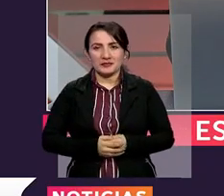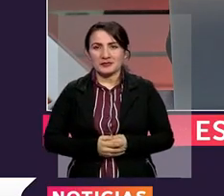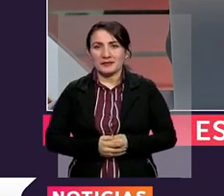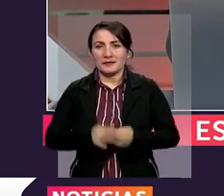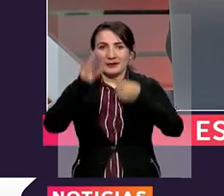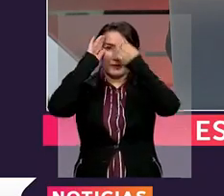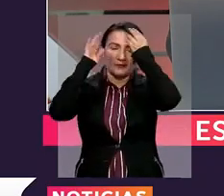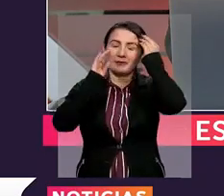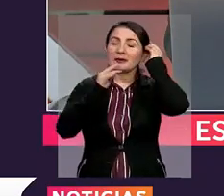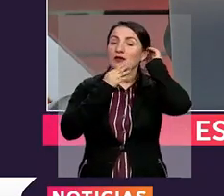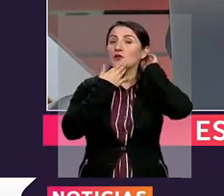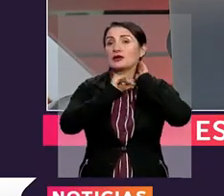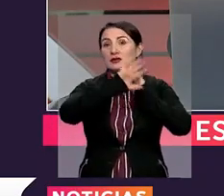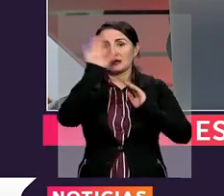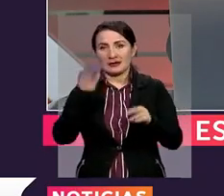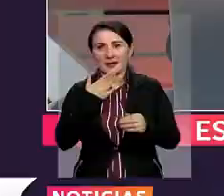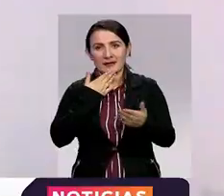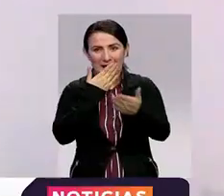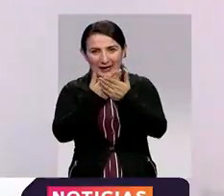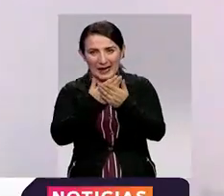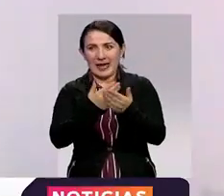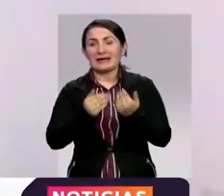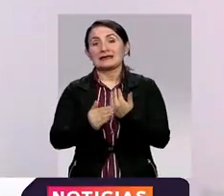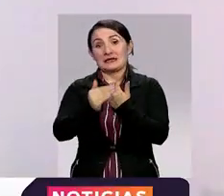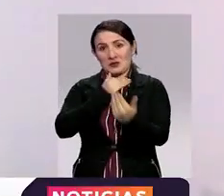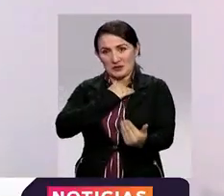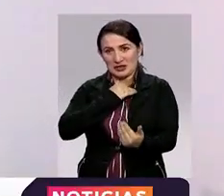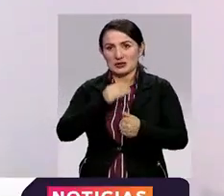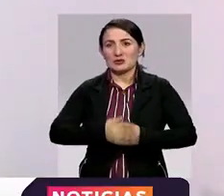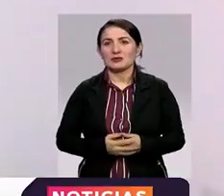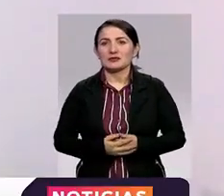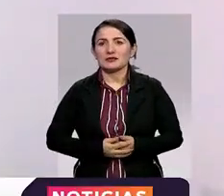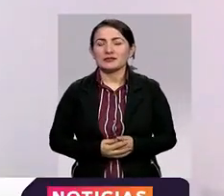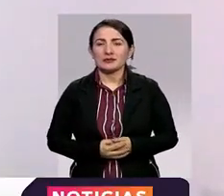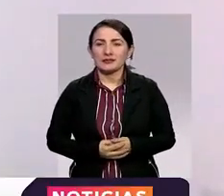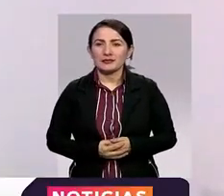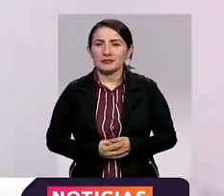BALANCE DESPUéS DE LO QUE PASó COMO CONSECUENCIA EL PARO NACIONAL Y EL ESTALLIDO SOCIAL,